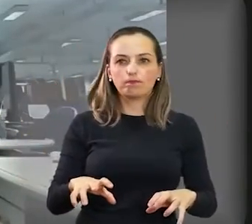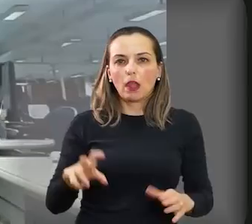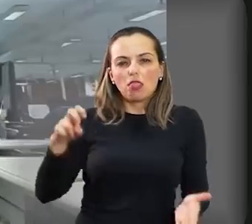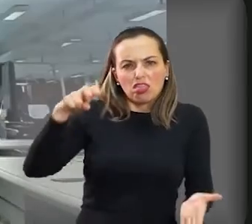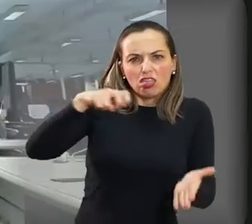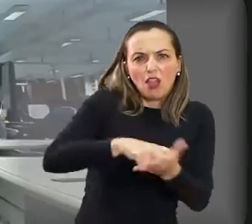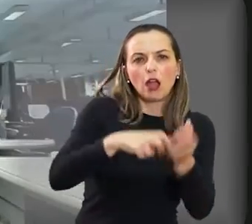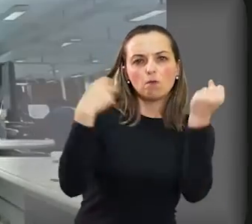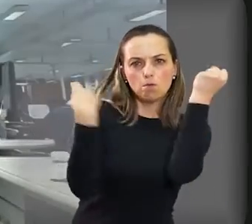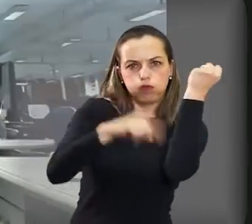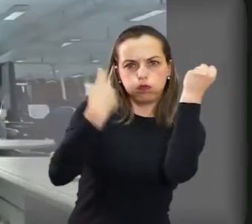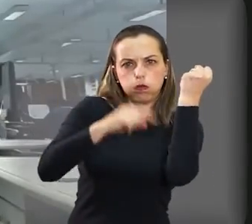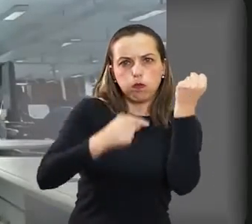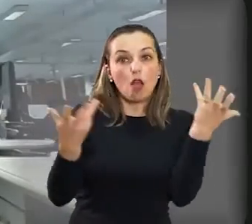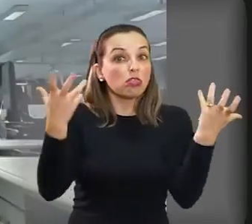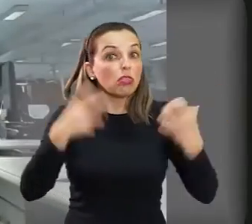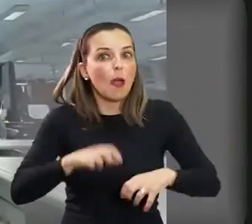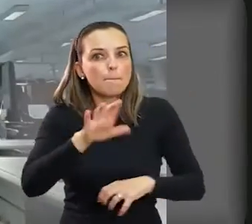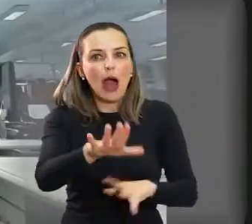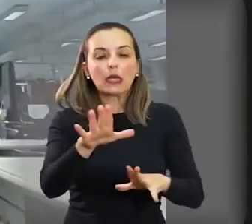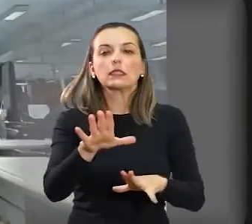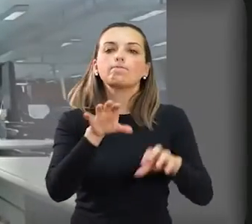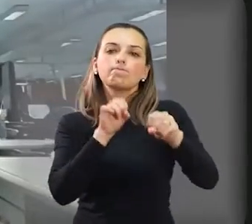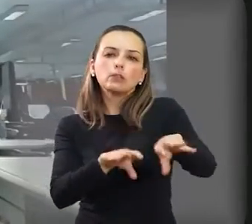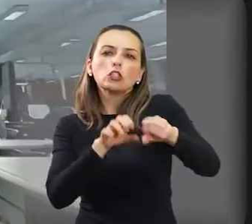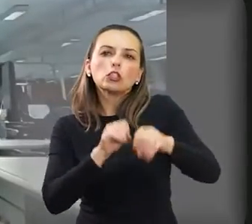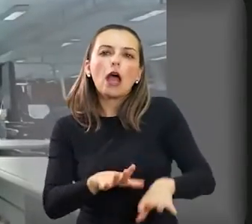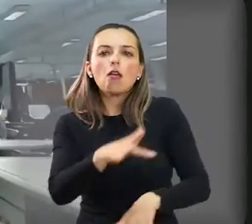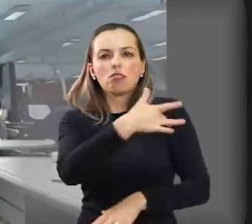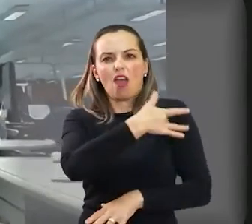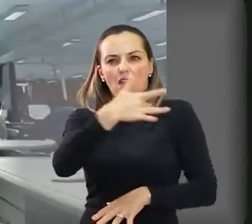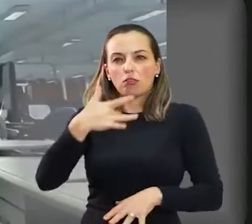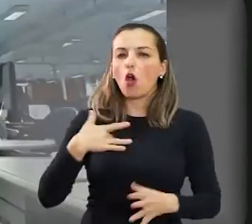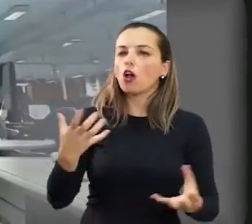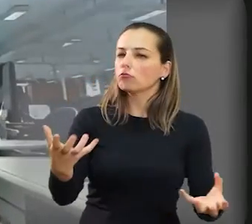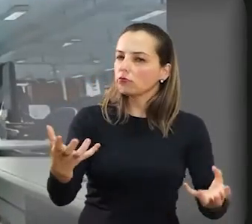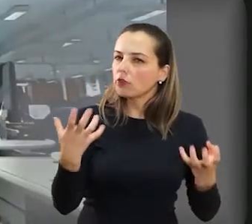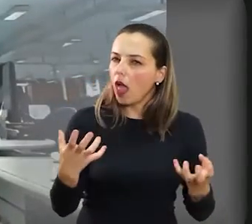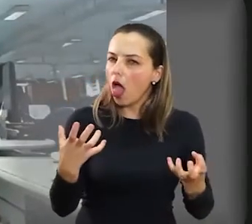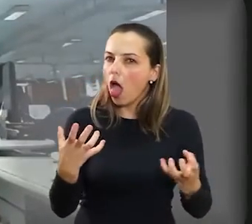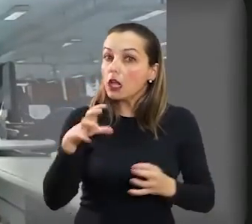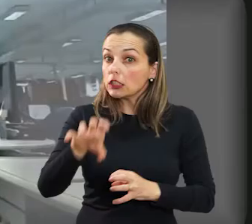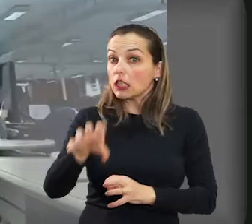tortura. Nós queremos sim, educação, saúde, é isso que o